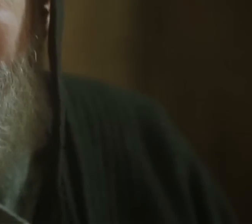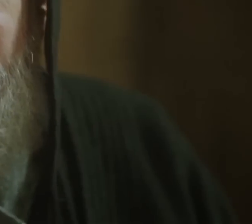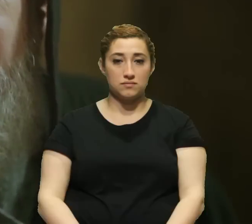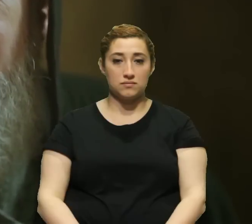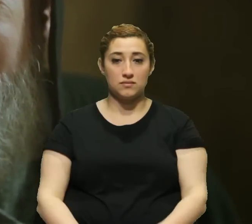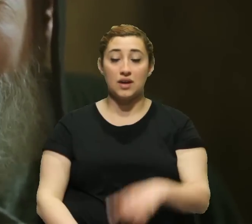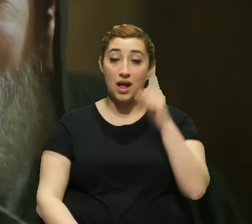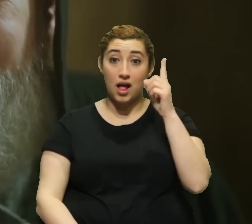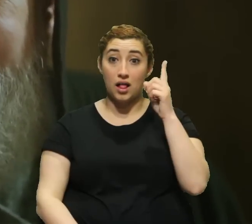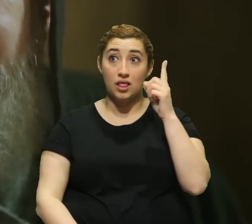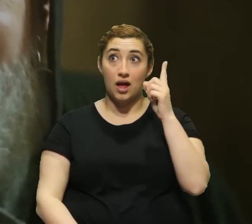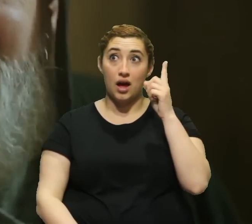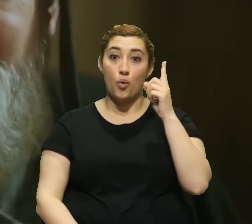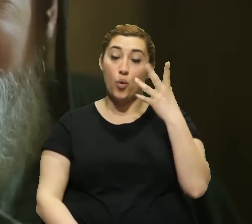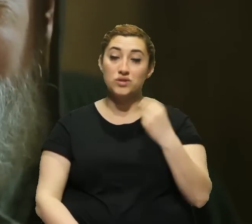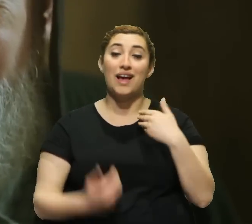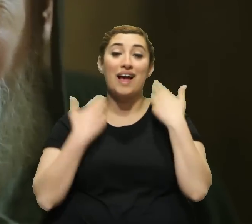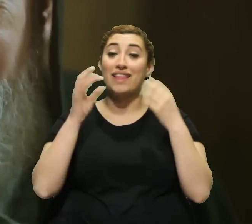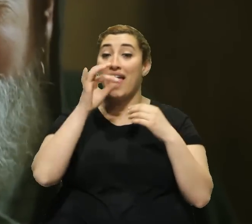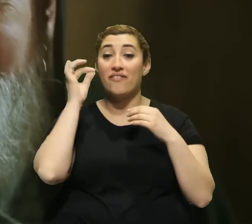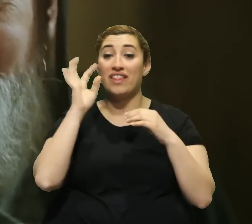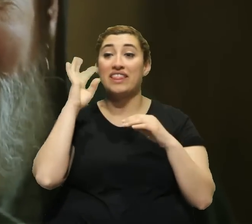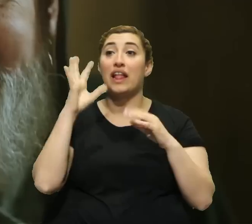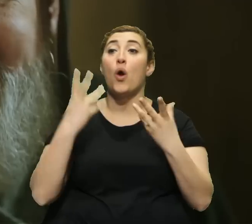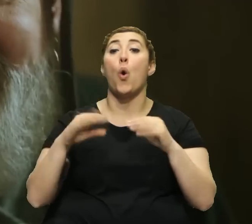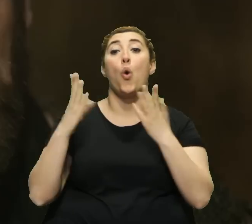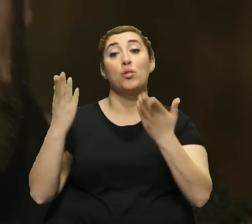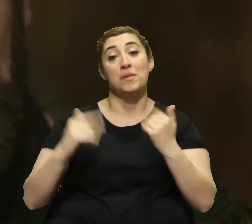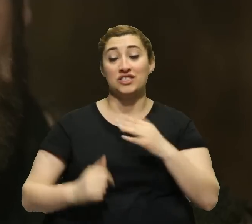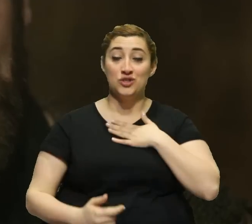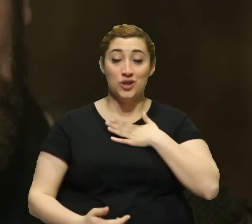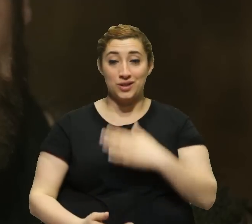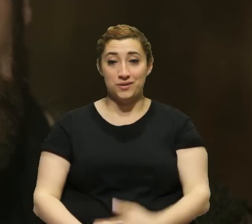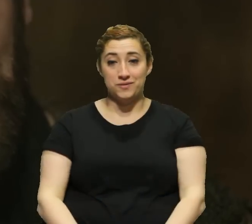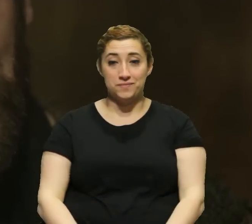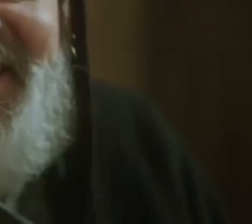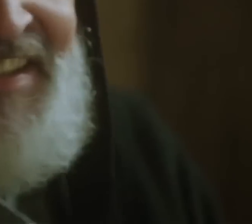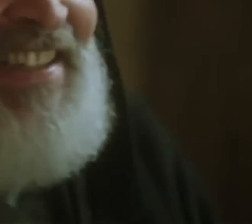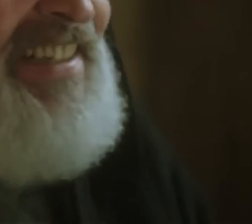Allah vere de Kadı Efendi divane çıkmaya canlar.